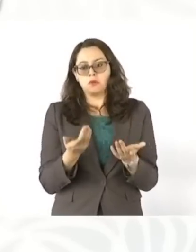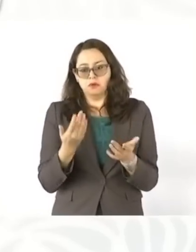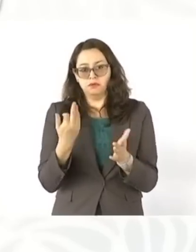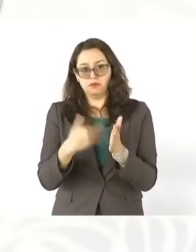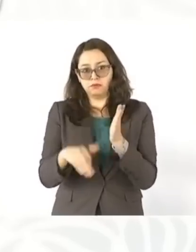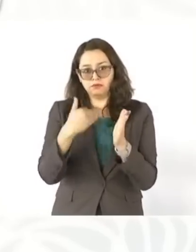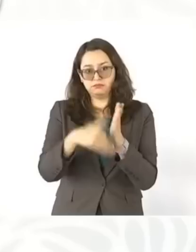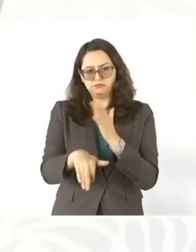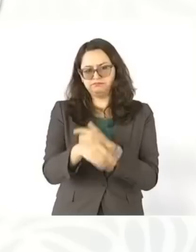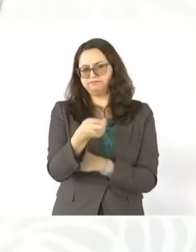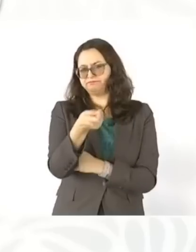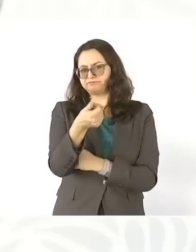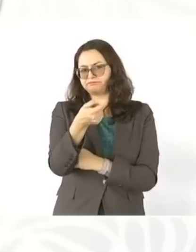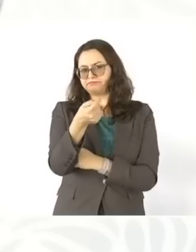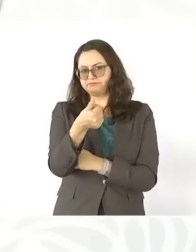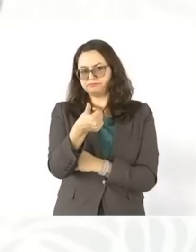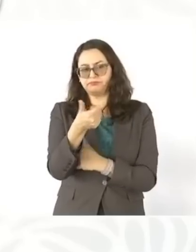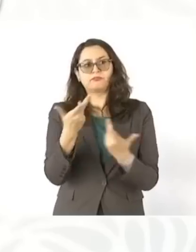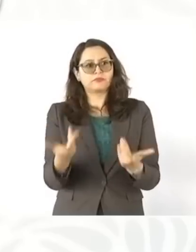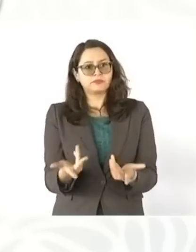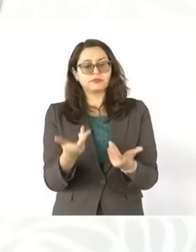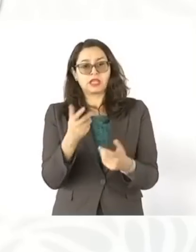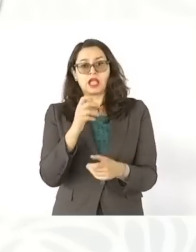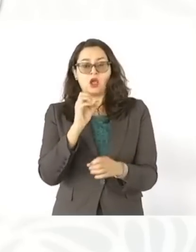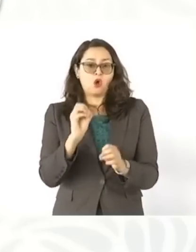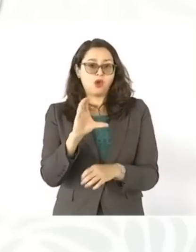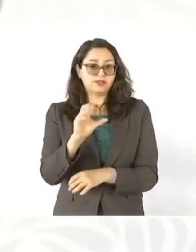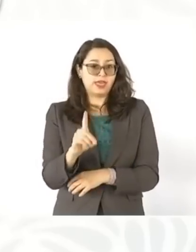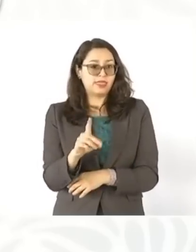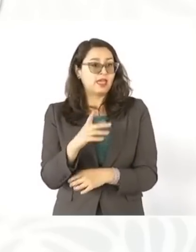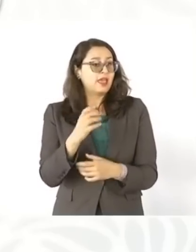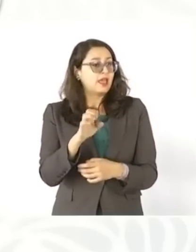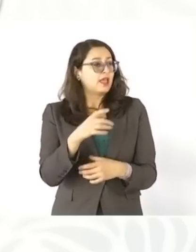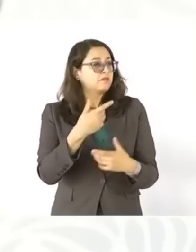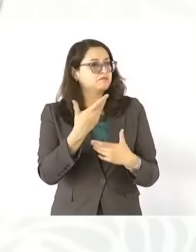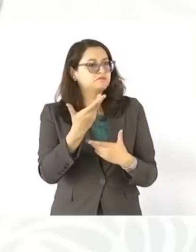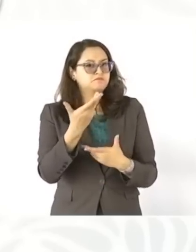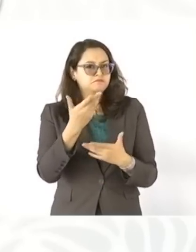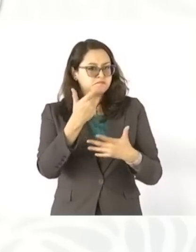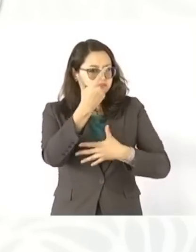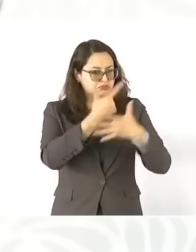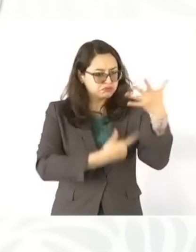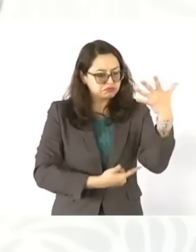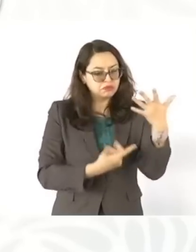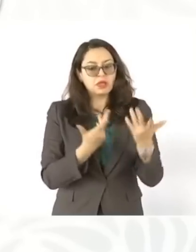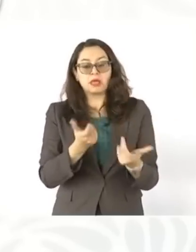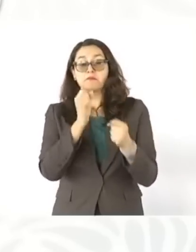organización para la cooperación y el desarrollo económico un salario mínimo que ha aumentado año